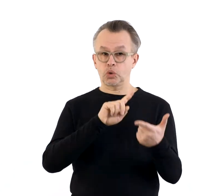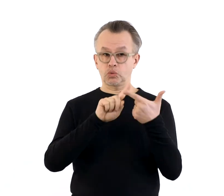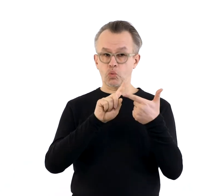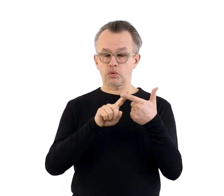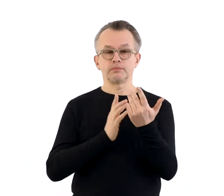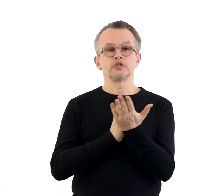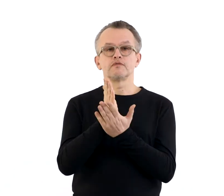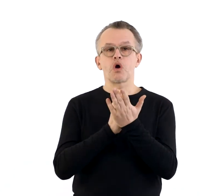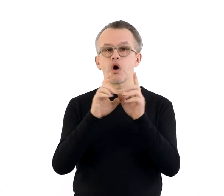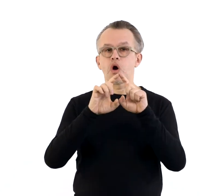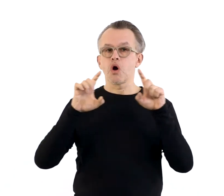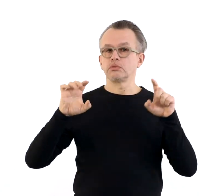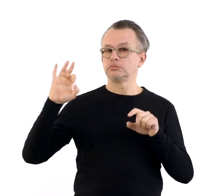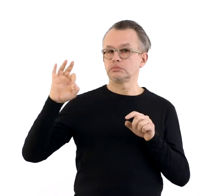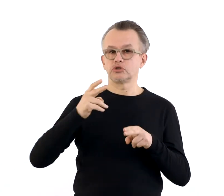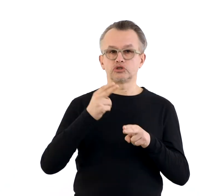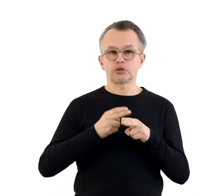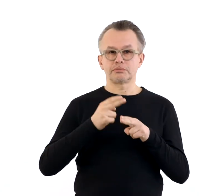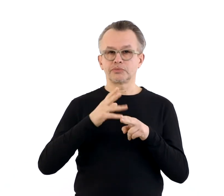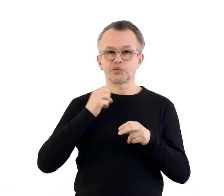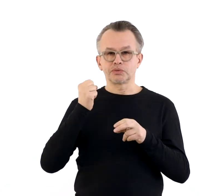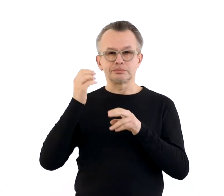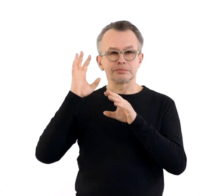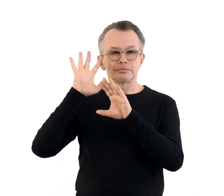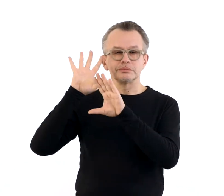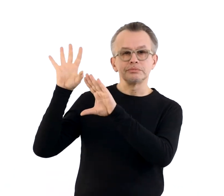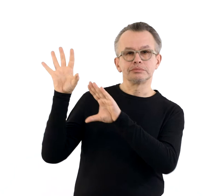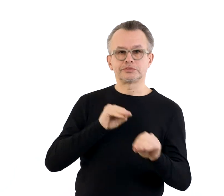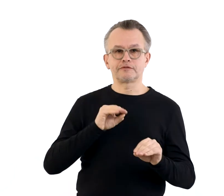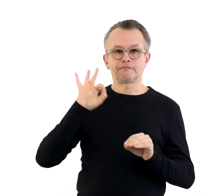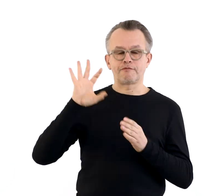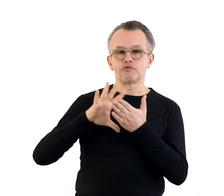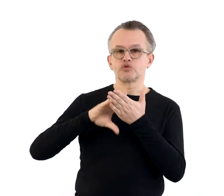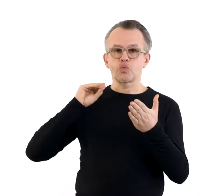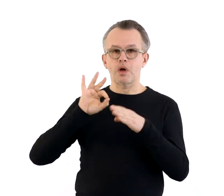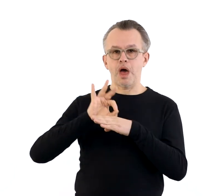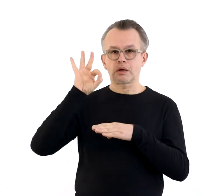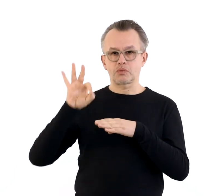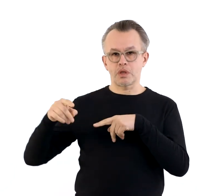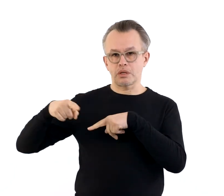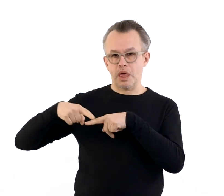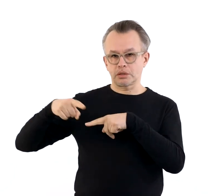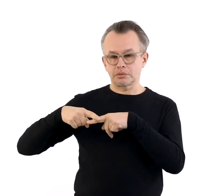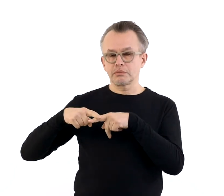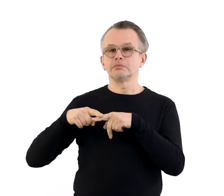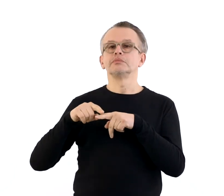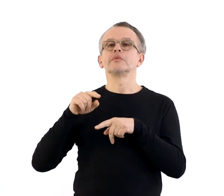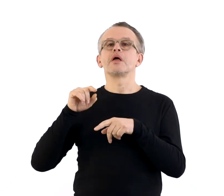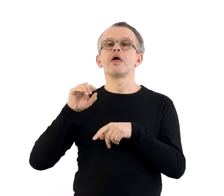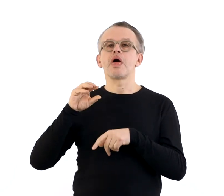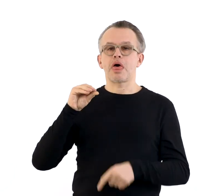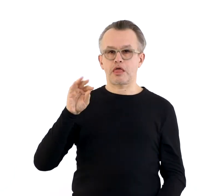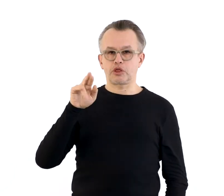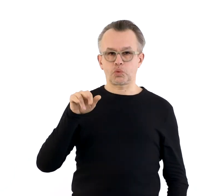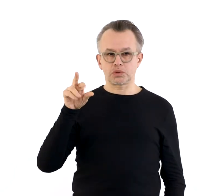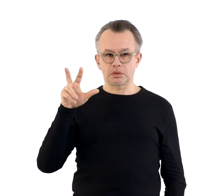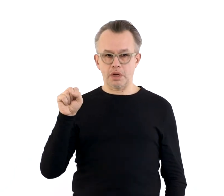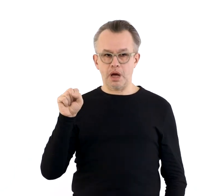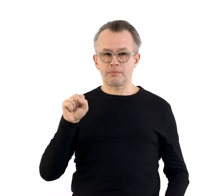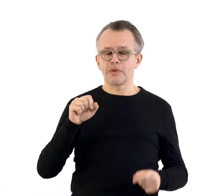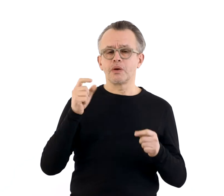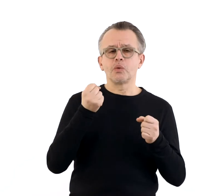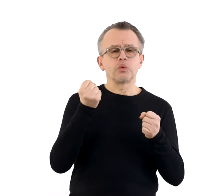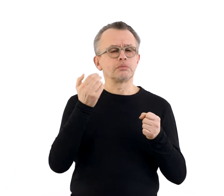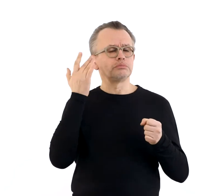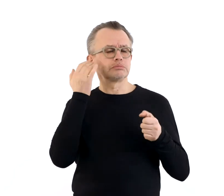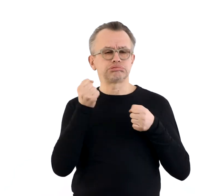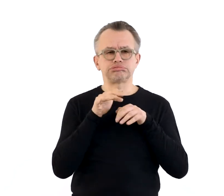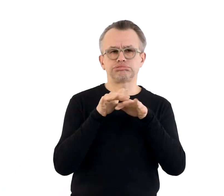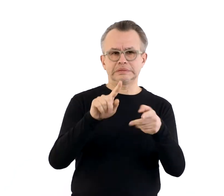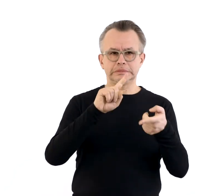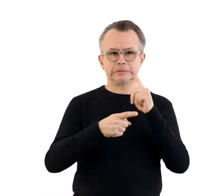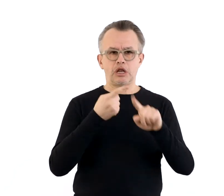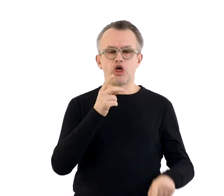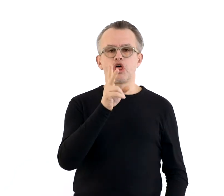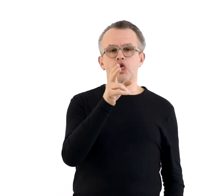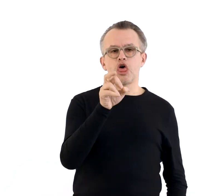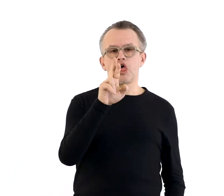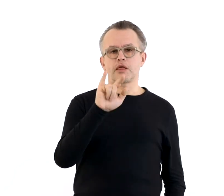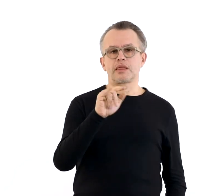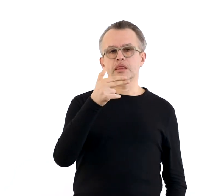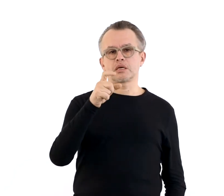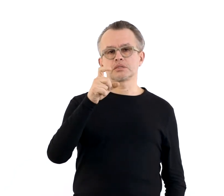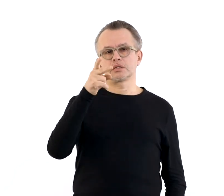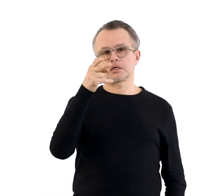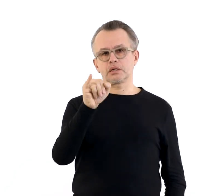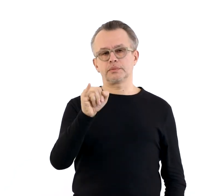świątynie rzymskie inspirowane architekturą grecką i etruską – szczególnie popularny był styl koryncki